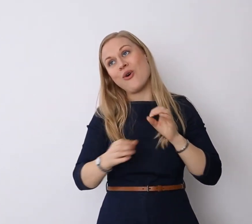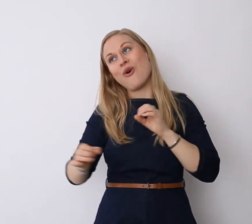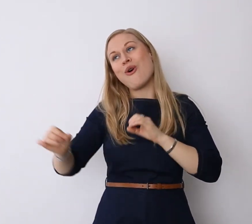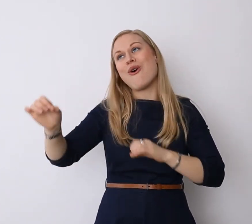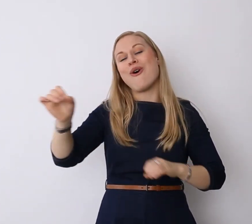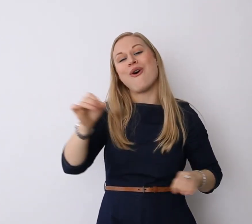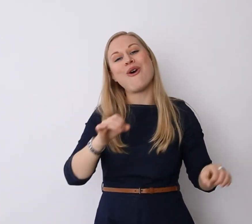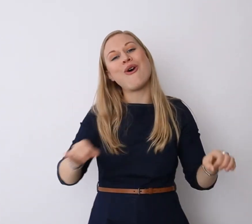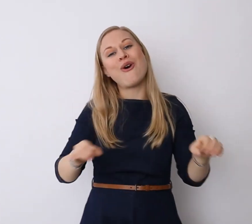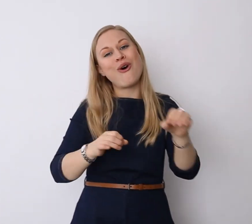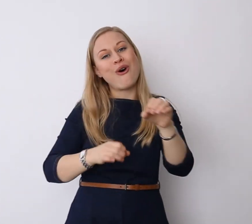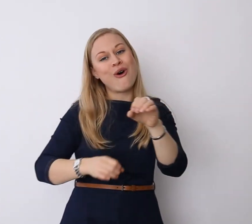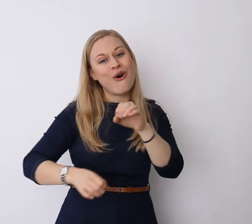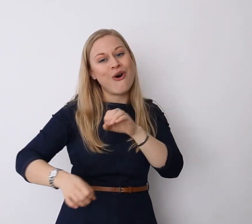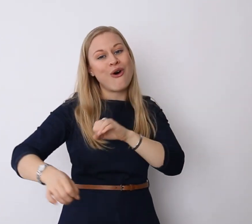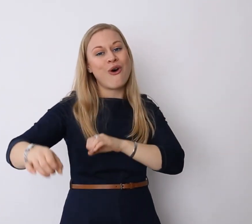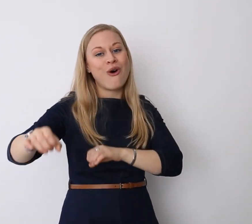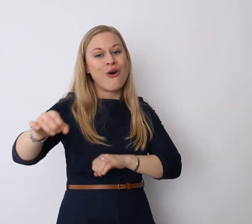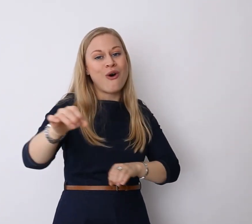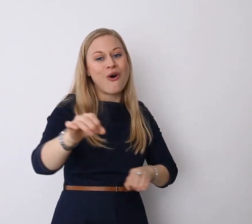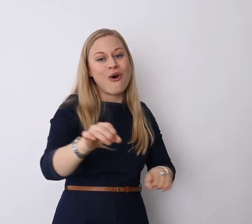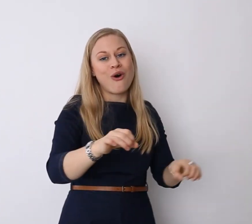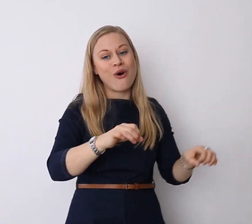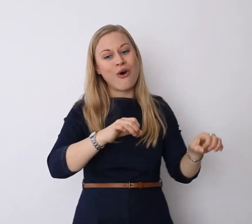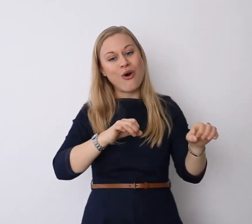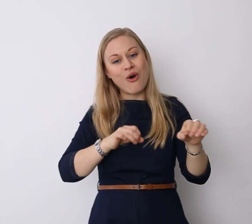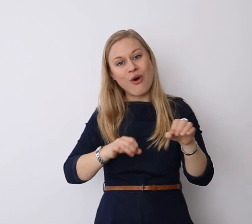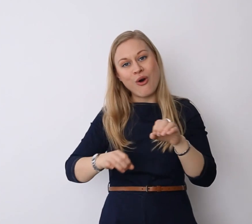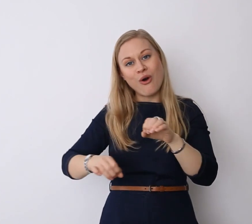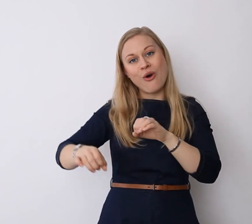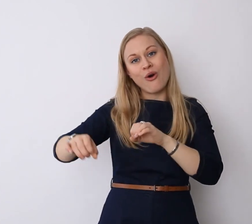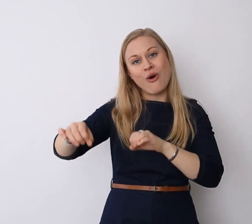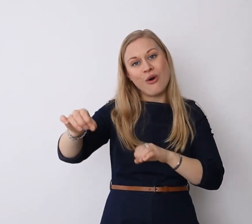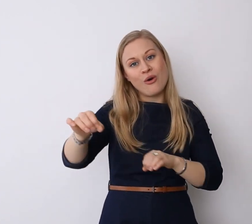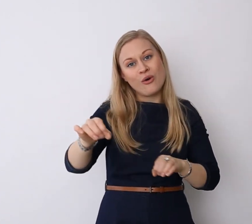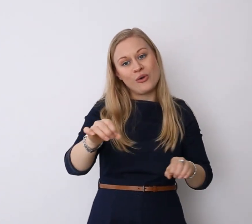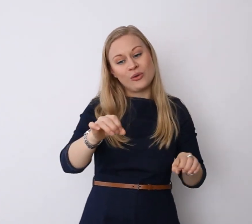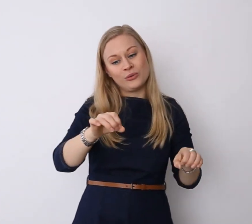Oooh oh oh ooooooh